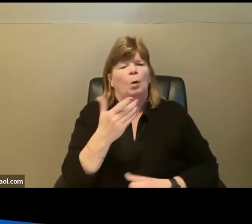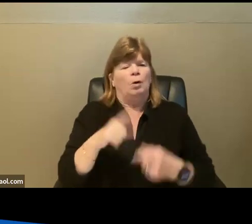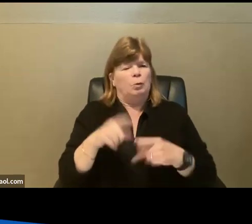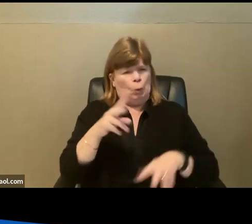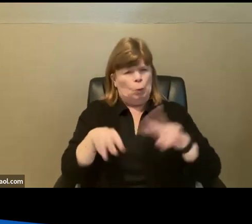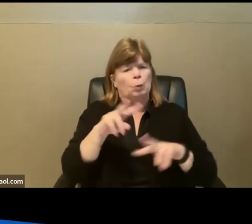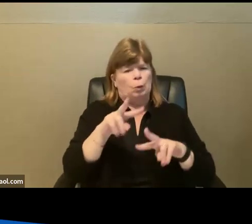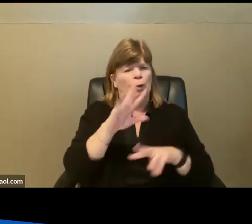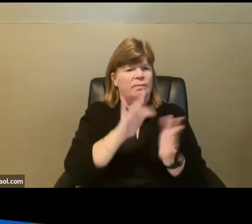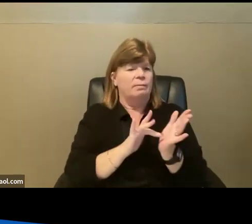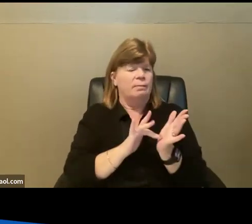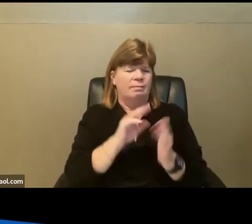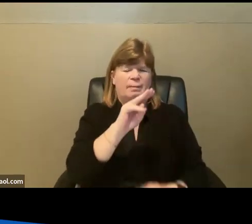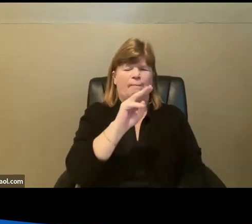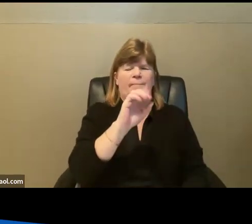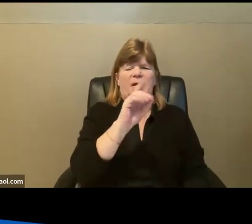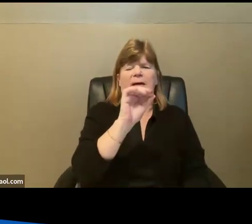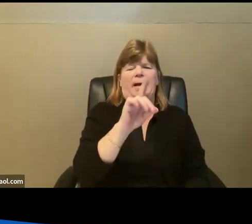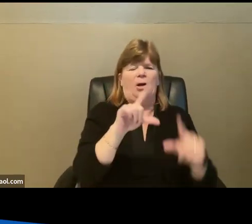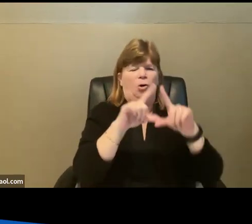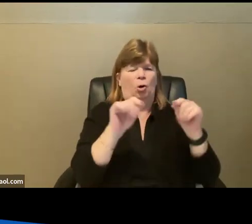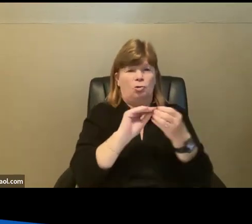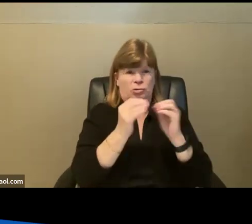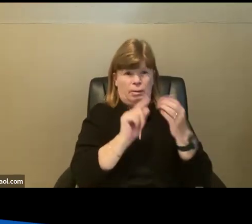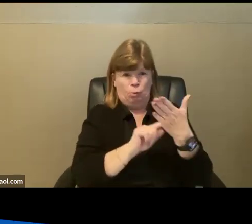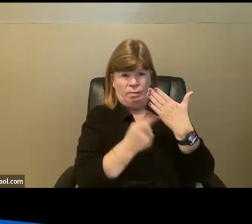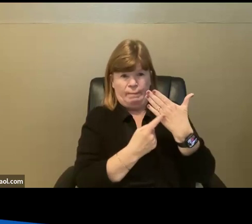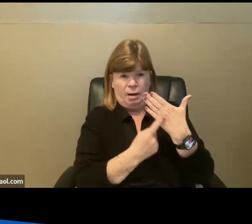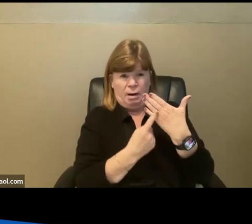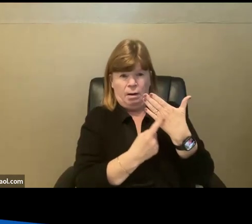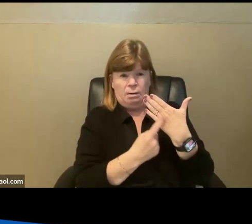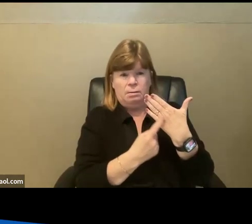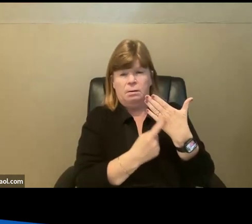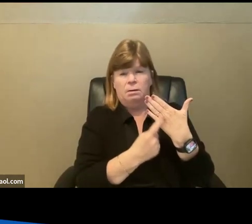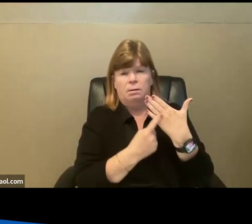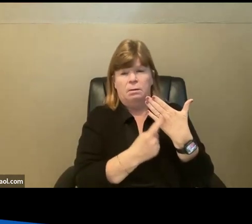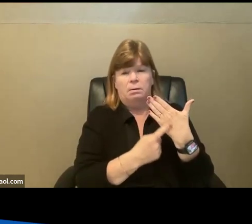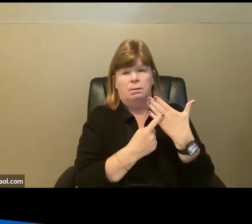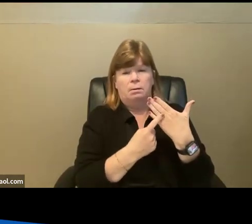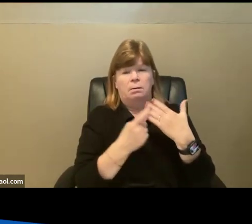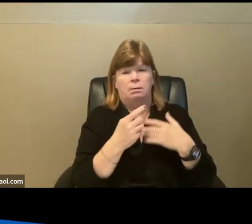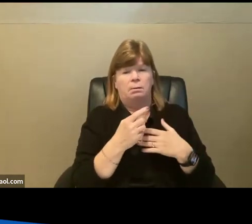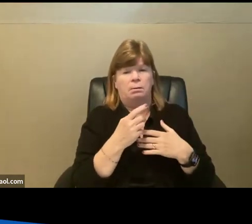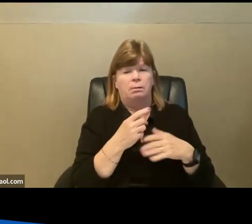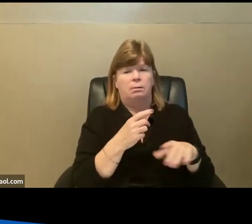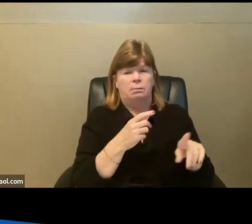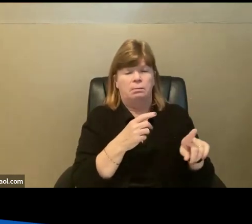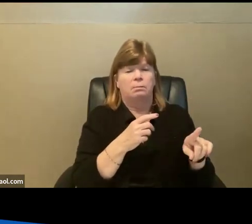mirar la tarjeta de Medicaid. Habrá un número en la parte posterior donde el titular de la tarjeta